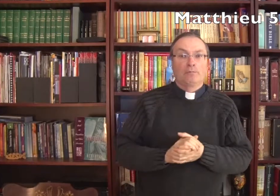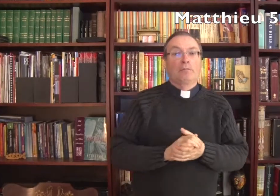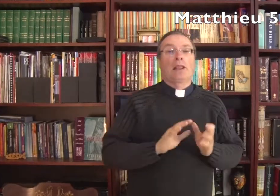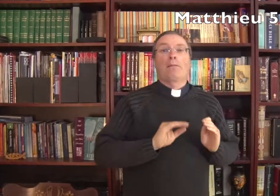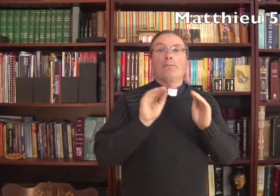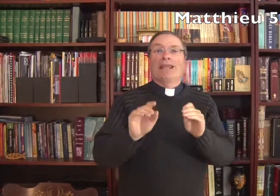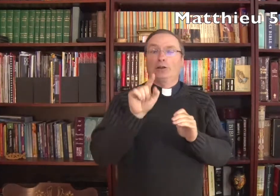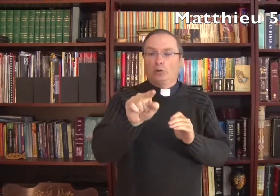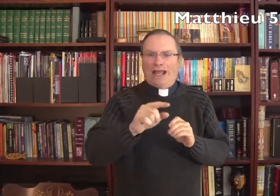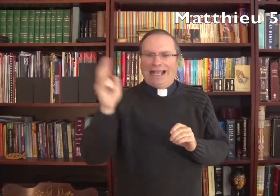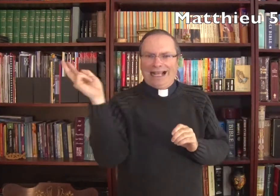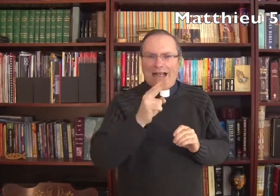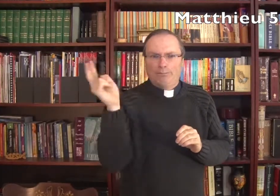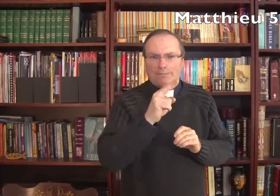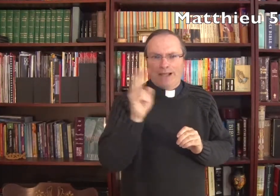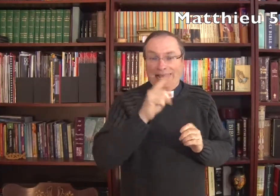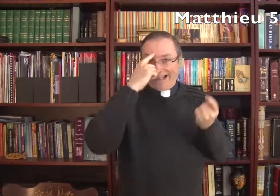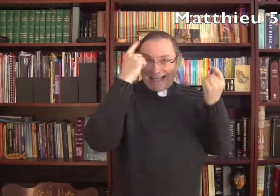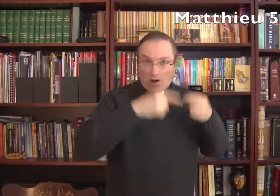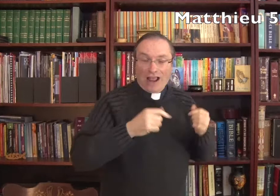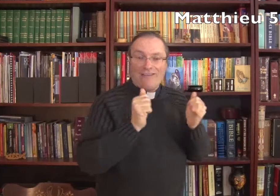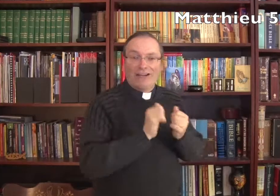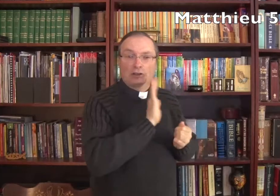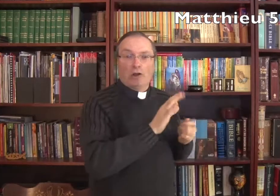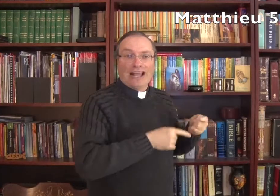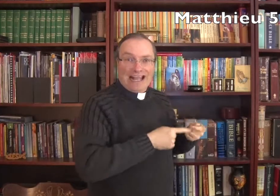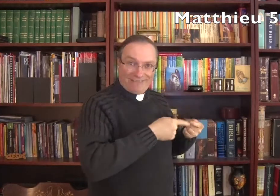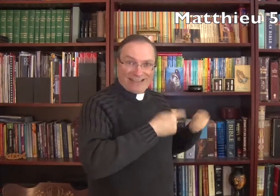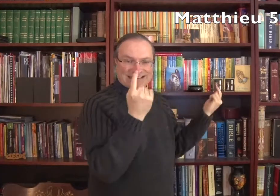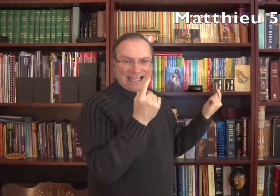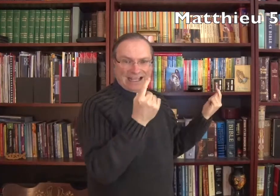Mets-toi rapidement d’accord avec ton adversaire,